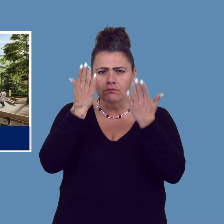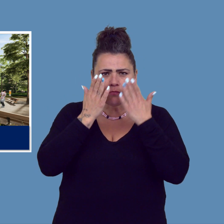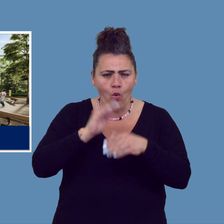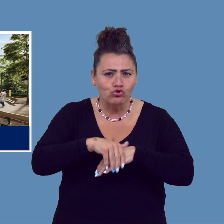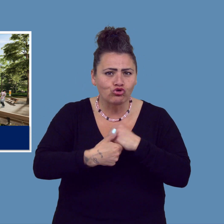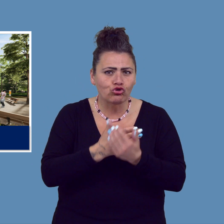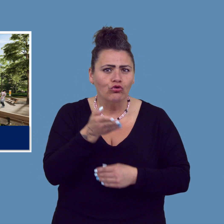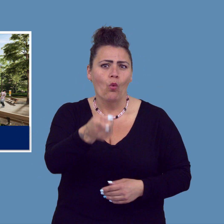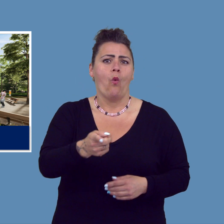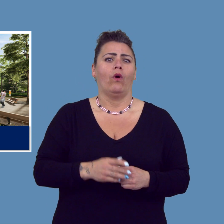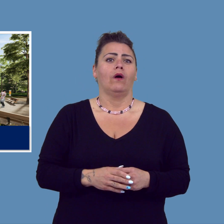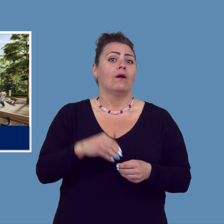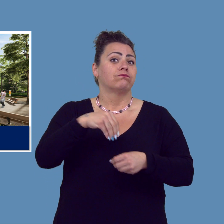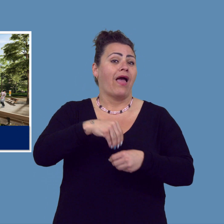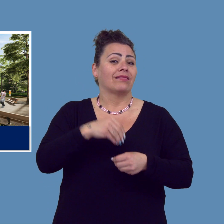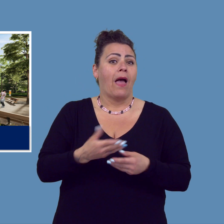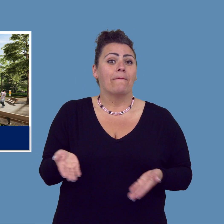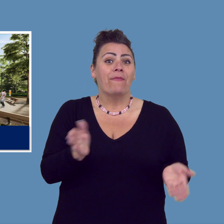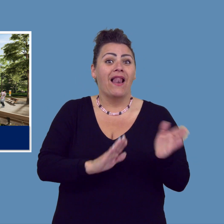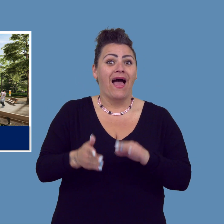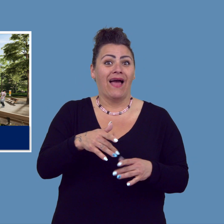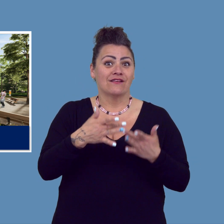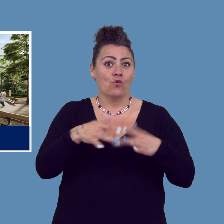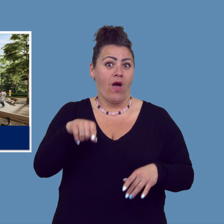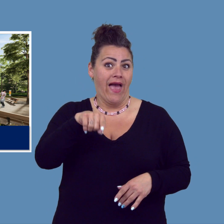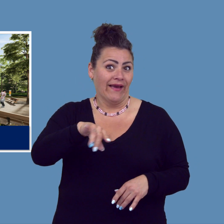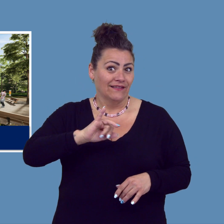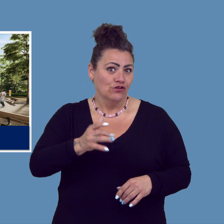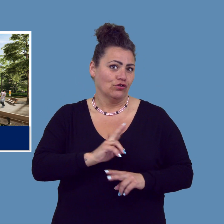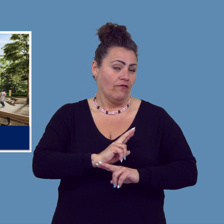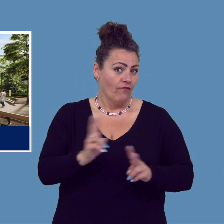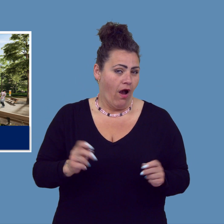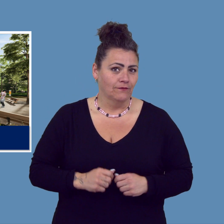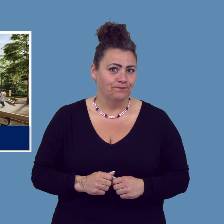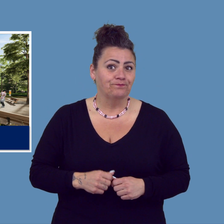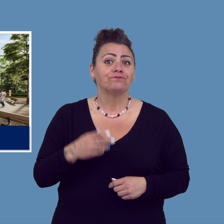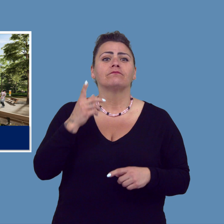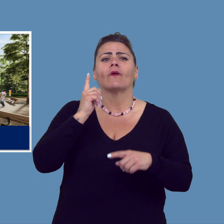Mindezeken túl több pelenkázóval felszerelt mosdó,